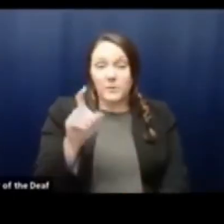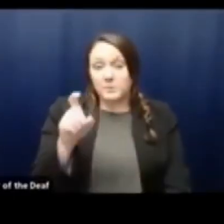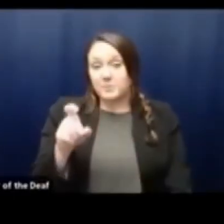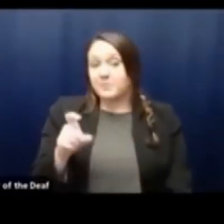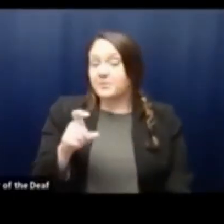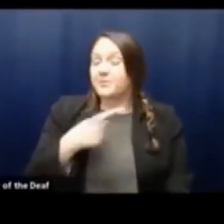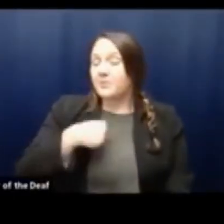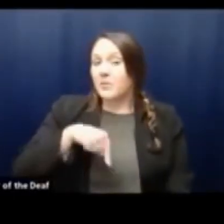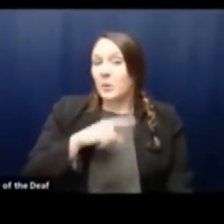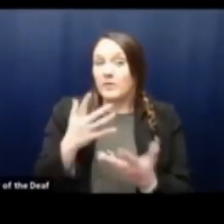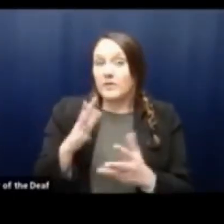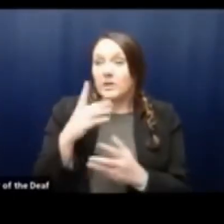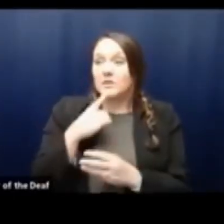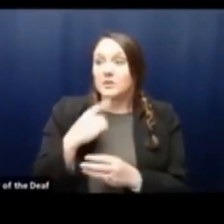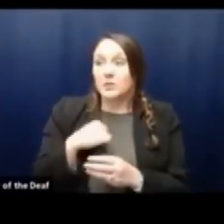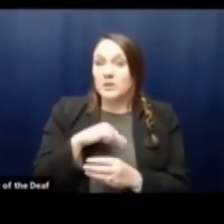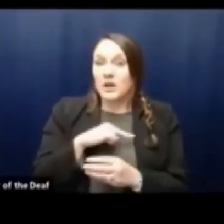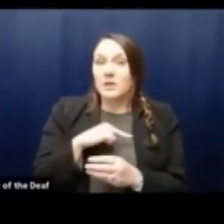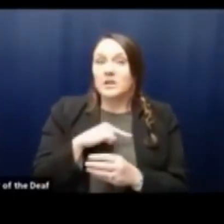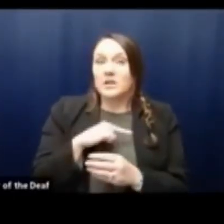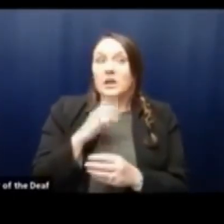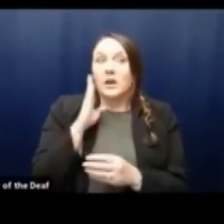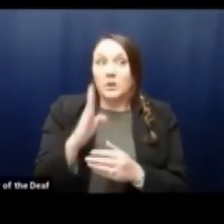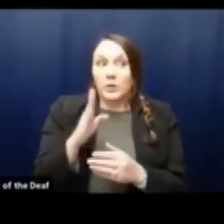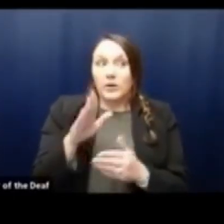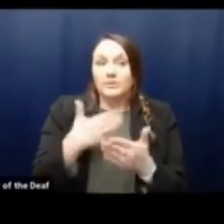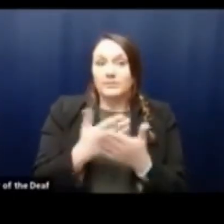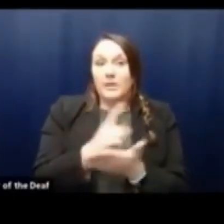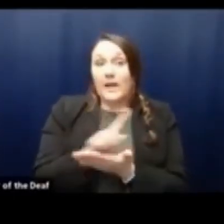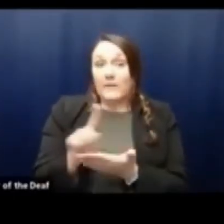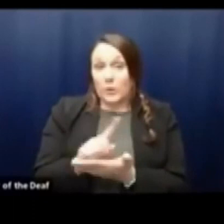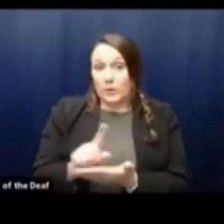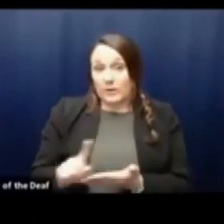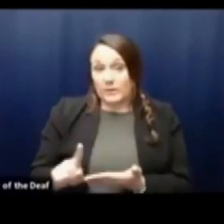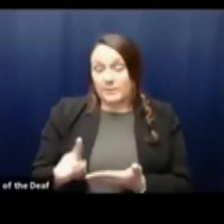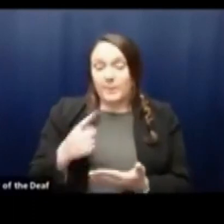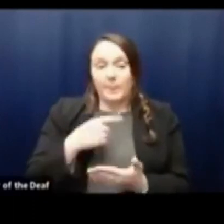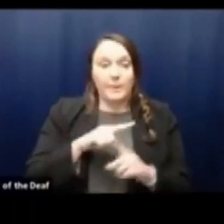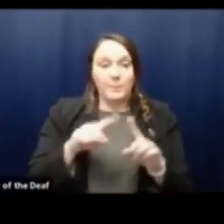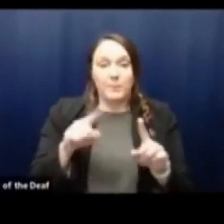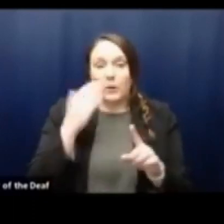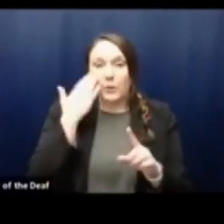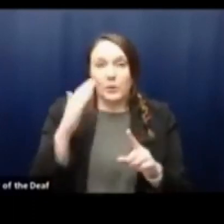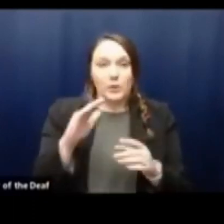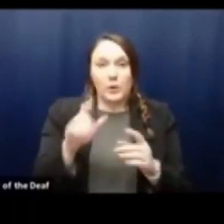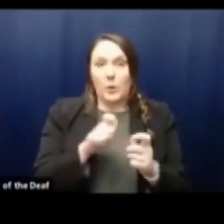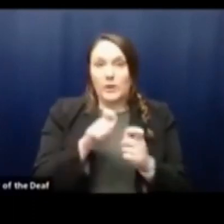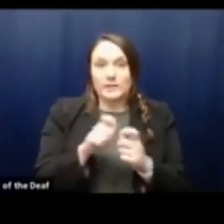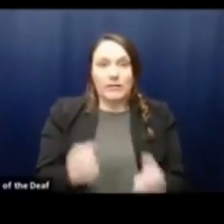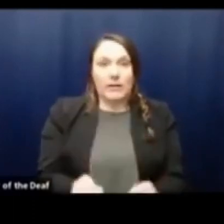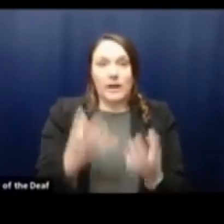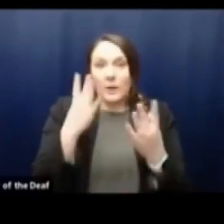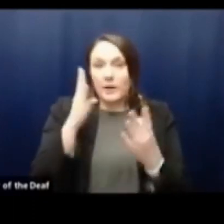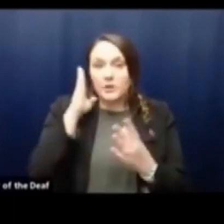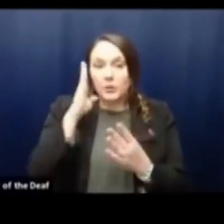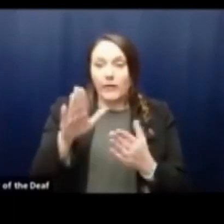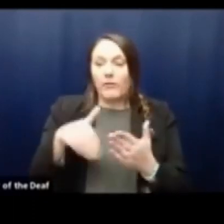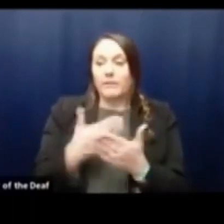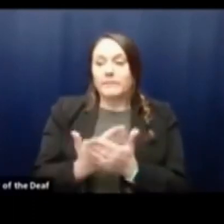DEPARTMENT IS SCHEDULING THEIR OWN APPOINTMENTS. DEMAND IS DEPARTMENT IS SCHEDULING THEIR OWN APPOINTMENTS. DEMAND IS HIGH4@ DEPARTMENT IS SCHEDULING THEIR OWN APPOINTMENTS. DEMAND IS HIGH4@ SO DEPARTMENT IS SCHEDULING THEIR OWN APPOINTMENTS. DEMAND IS HIGH4@ SO APPOINTMENTS OWN APPOINTMENTS. DEMAND IS HIGH4@ SO APPOINTMENTS OWN APPOINTMENTS. DEMAND IS HIGH4@ SO APPOINTMENTS ARE OWN APPOINTMENTS. DEMAND IS HIGH4@ SO APPOINTMENTS ARE FILLING OWN APPOINTMENTS. DEMAND IS HIGH4@ SO APPOINTMENTS ARE FILLING UP OWN APPOINTMENTS. DEMAND IS HIGH4@ SO APPOINTMENTS ARE FILLING UP AND OWN APPOINTMENTS. DEMAND IS HIGH4@ SO APPOINTMENTS ARE FILLING UP AND VACCINES OWN APPOINTMENTS. DEMAND IS HIGH4@ SO APPOINTMENTS ARE FILLING UP AND VACCINES ARE DEMAND IS HIGH4@ SO APPOINTMENTS ARE FILLING UP AND VACCINES ARE DEMAND IS HIGH4@ SO APPOINTMENTS ARE FILLING UP AND VACCINES ARE GOING DEMAND IS HIGH4@ SO APPOINTMENTS ARE FILLING UP AND VACCINES ARE GOING FAST. ARE FILLING UP AND VACCINES ARE GOING FAST. ARE FILLING UP AND VACCINES ARE GOING FAST. WE ARE FILLING UP AND VACCINES ARE GOING FAST. WE HAVE ARE FILLING UP AND VACCINES ARE GOING FAST. WE HAVE BEEN ARE FILLING UP AND VACCINES ARE GOING FAST. WE HAVE BEEN TOLD ARE FILLING UP AND VACCINES ARE GOING FAST. WE HAVE BEEN TOLD THAT ARE FILLING UP AND VACCINES ARE GOING FAST. WE HAVE BEEN TOLD THAT WE ARE FILLING UP AND VACCINES ARE GOING FAST. WE HAVE BEEN TOLD THAT WE WILL GOING FAST. WE HAVE BEEN TOLD THAT WE WILL GOING FAST. WE HAVE BEEN TOLD THAT WE WILL GET